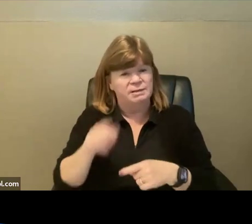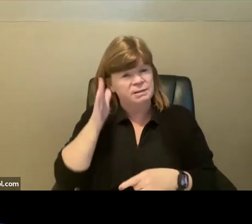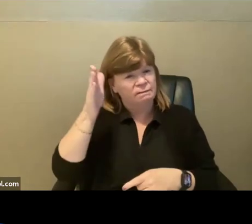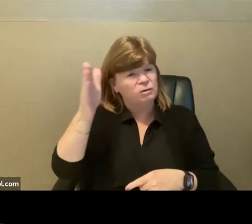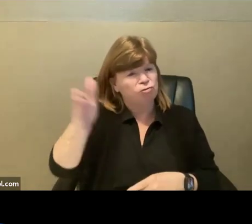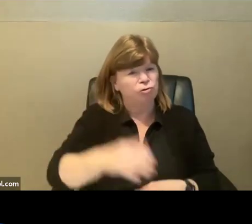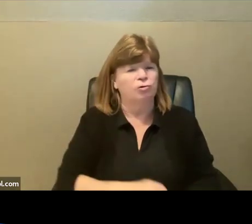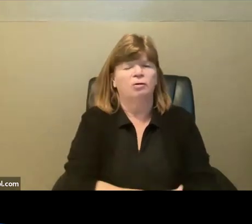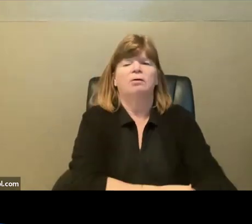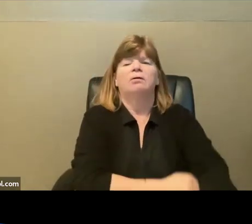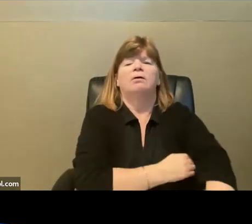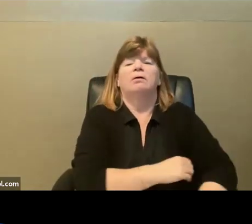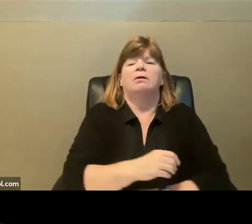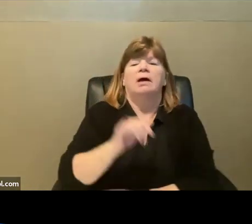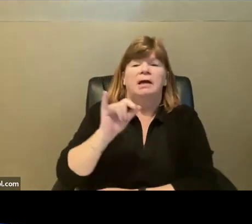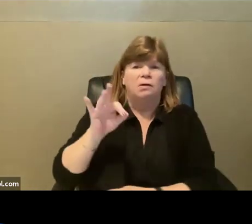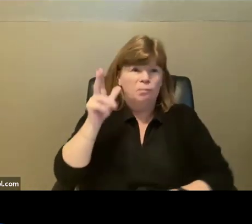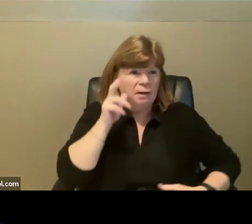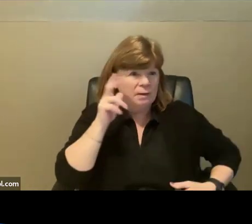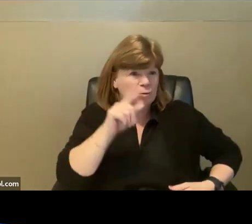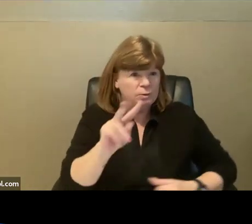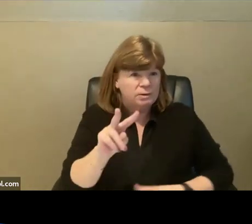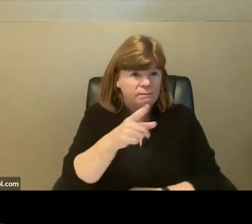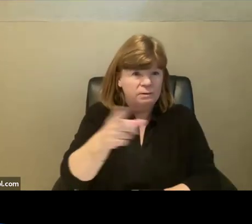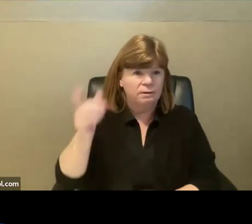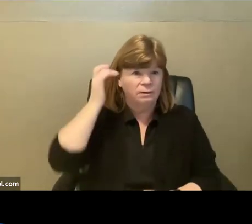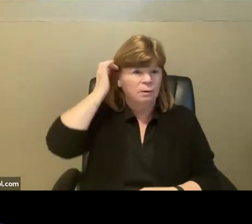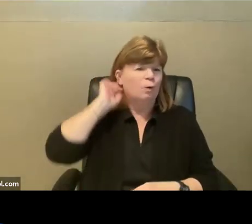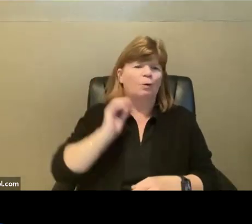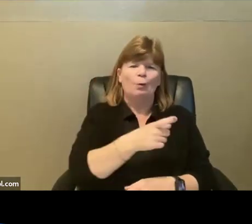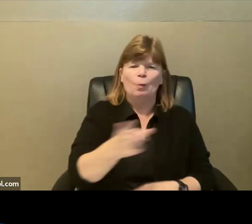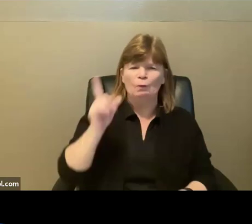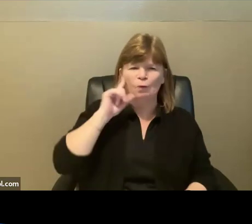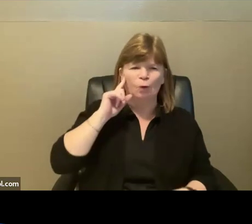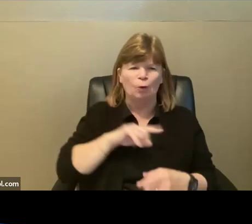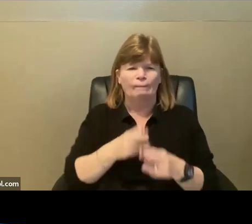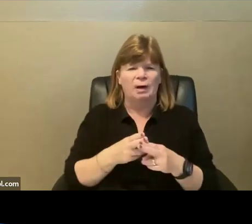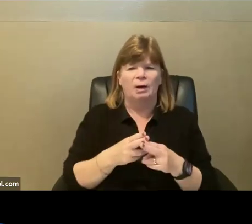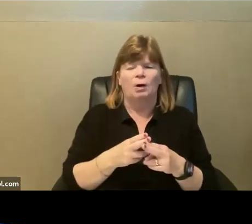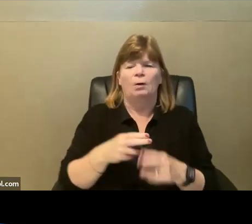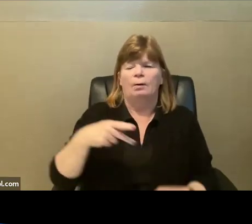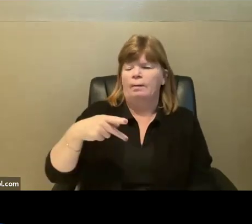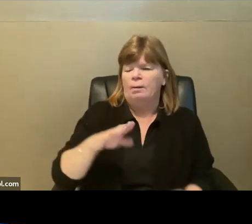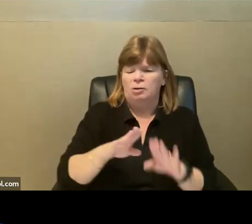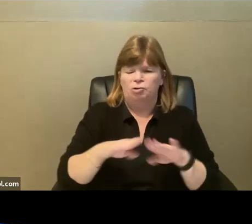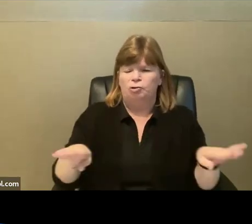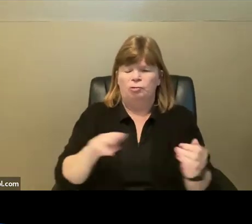Ahora, si han estado escuchando la televisión, han oído hablar de Pediatric Hospital en Filadelfia.